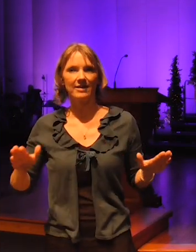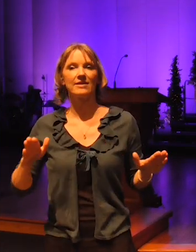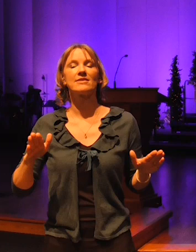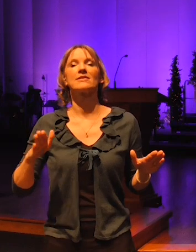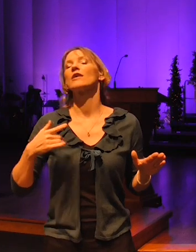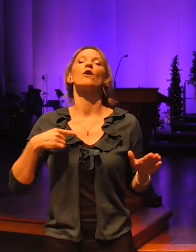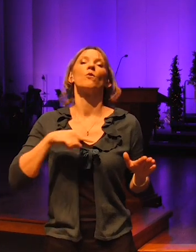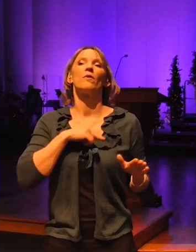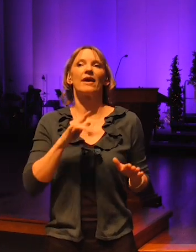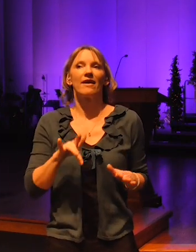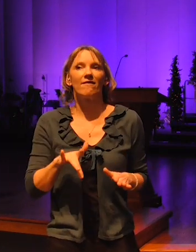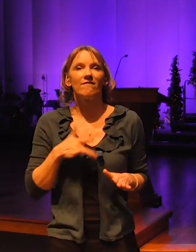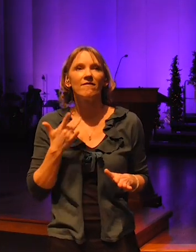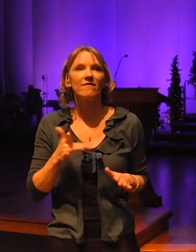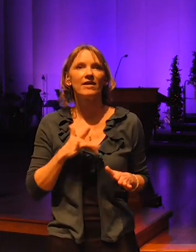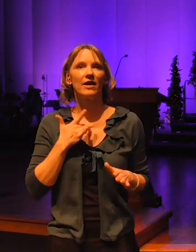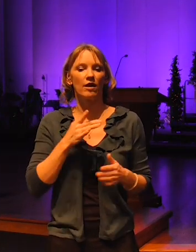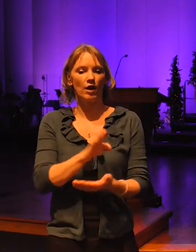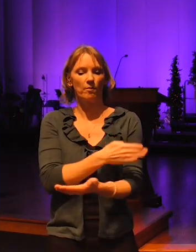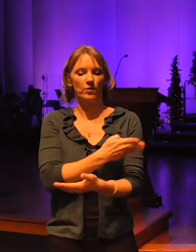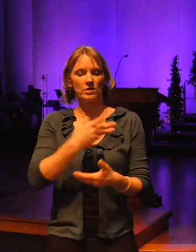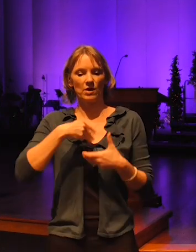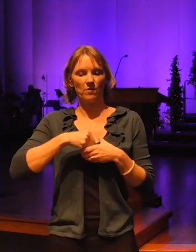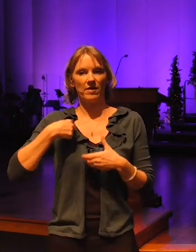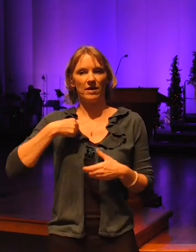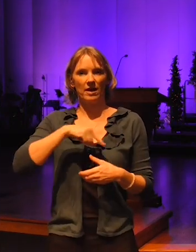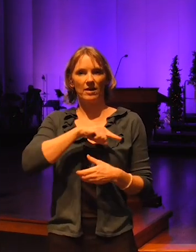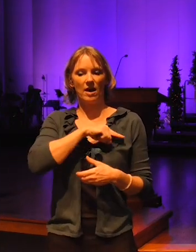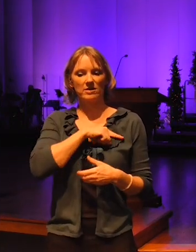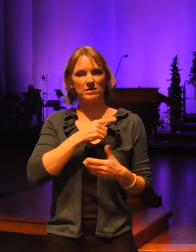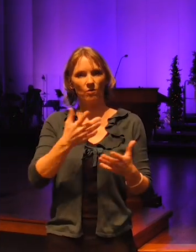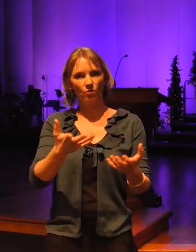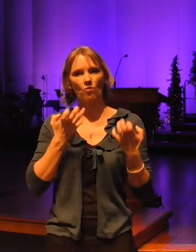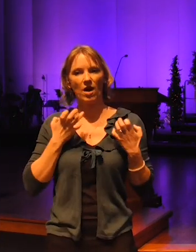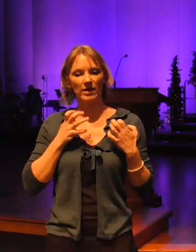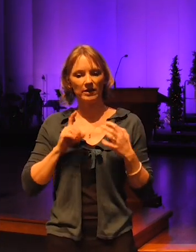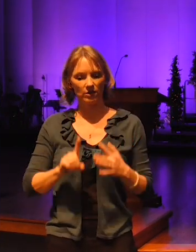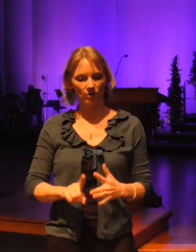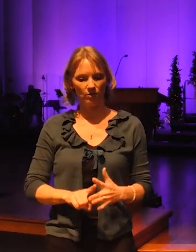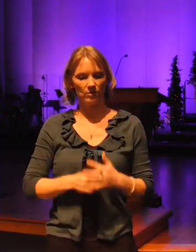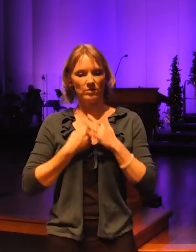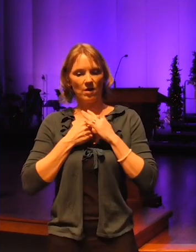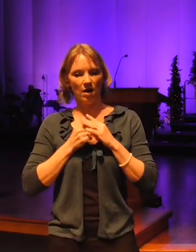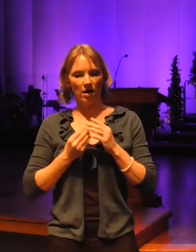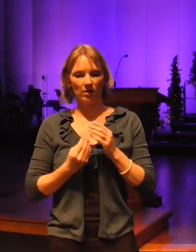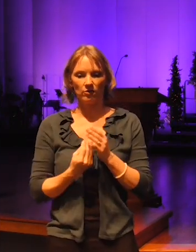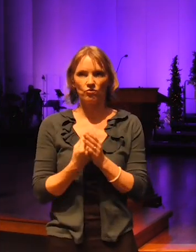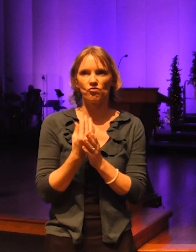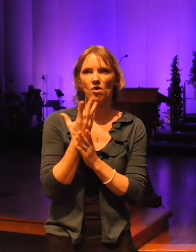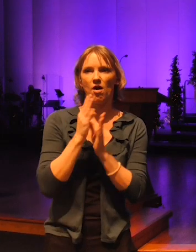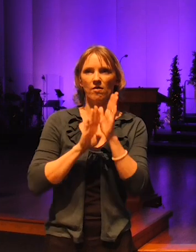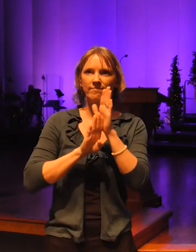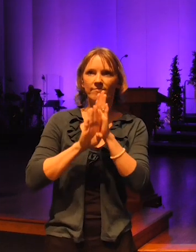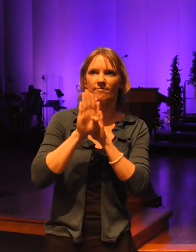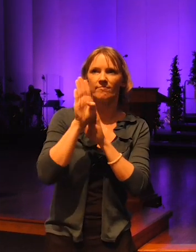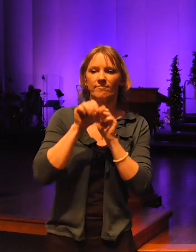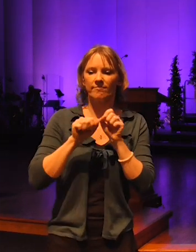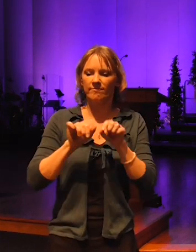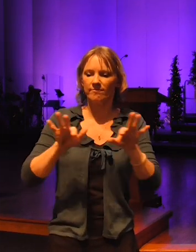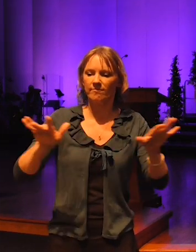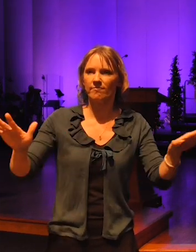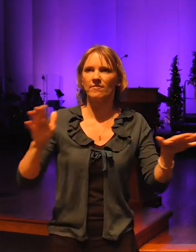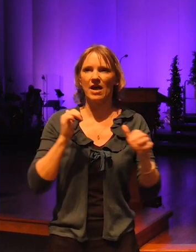dentro de nosotros buscando Eche raíces y crezca en cada área de Nuestras Vidas. Que podamos abrirnos a la